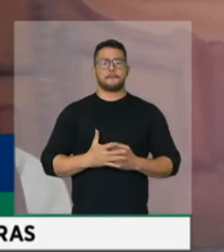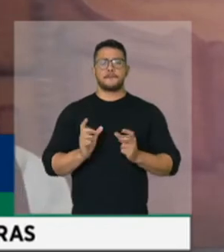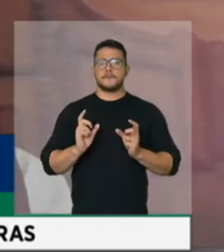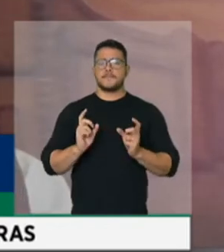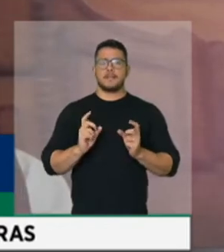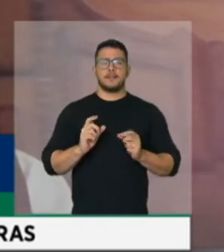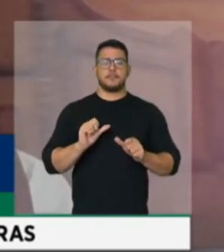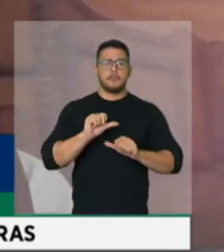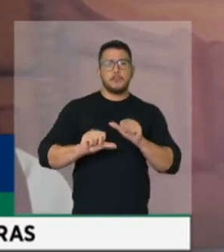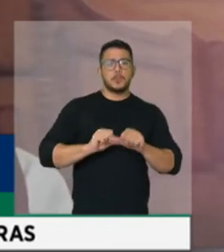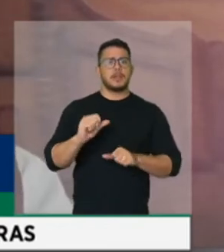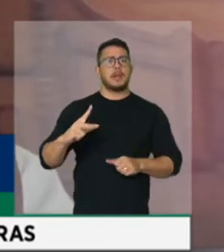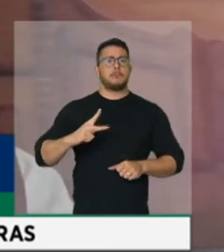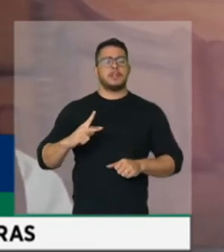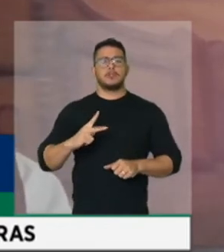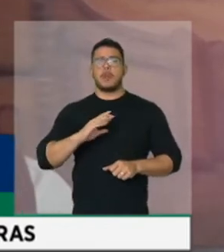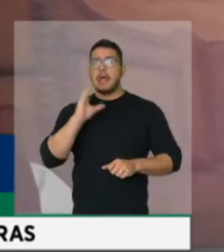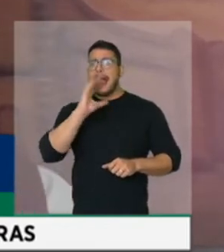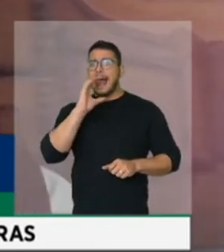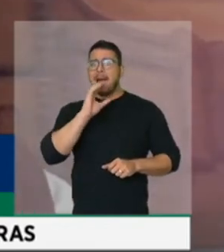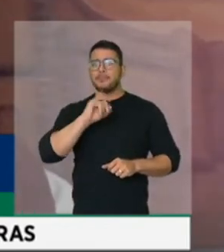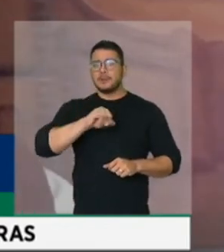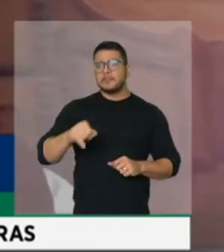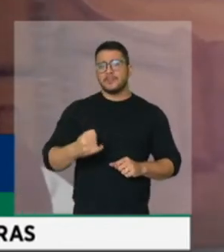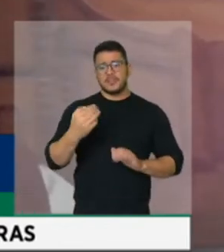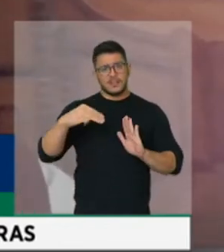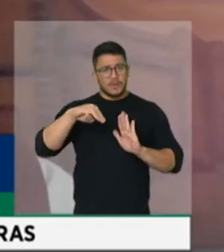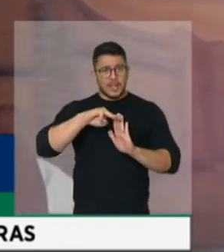O PDT, PRESIDENTE, É FRONTALMENTE CONTRA A PRIVATIZAÇÃO DA ELETROBRAS. É UM ABSURDO. E NESSE CASO